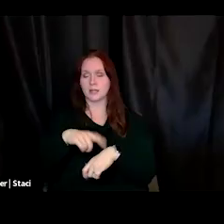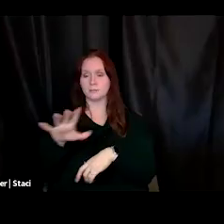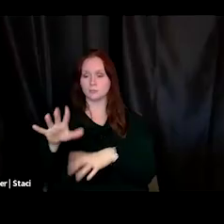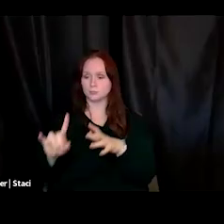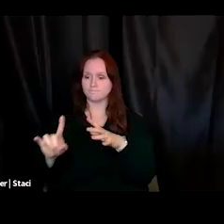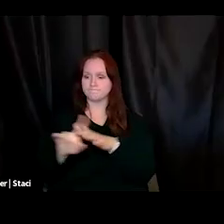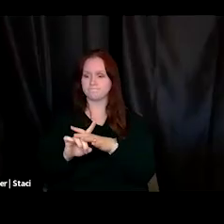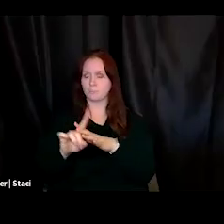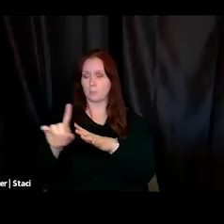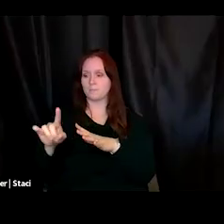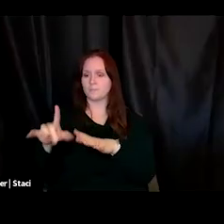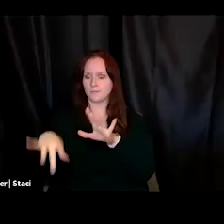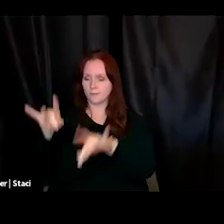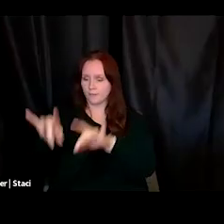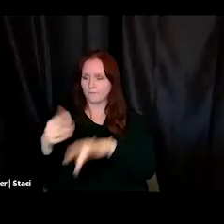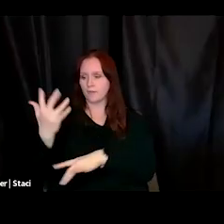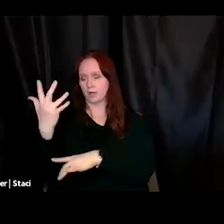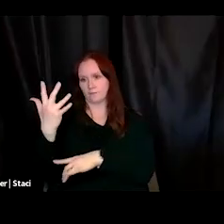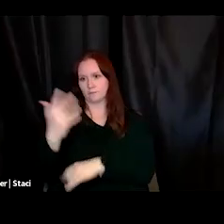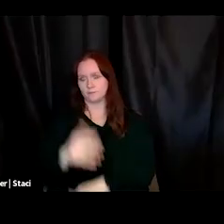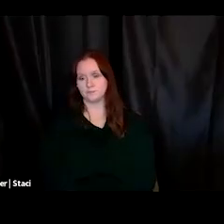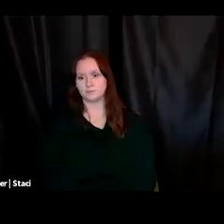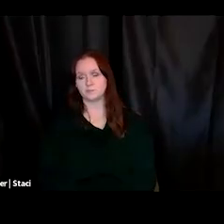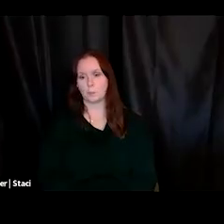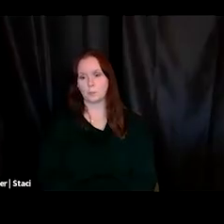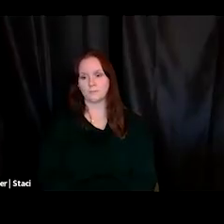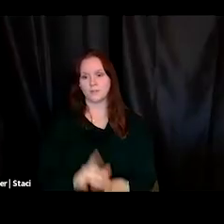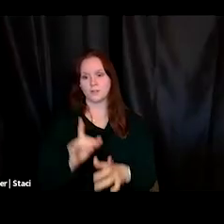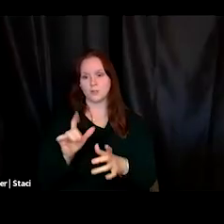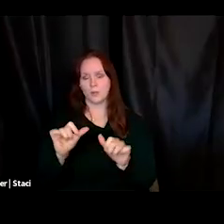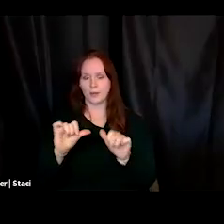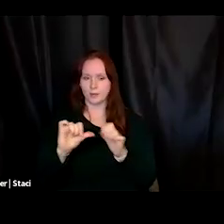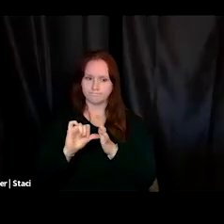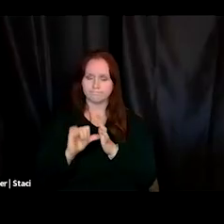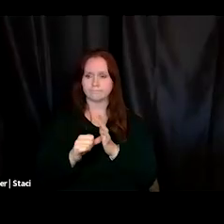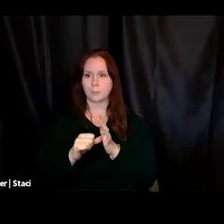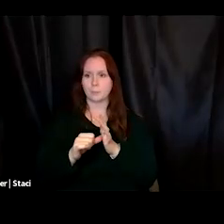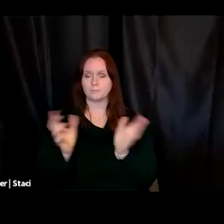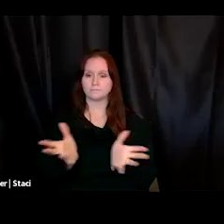la agencia revisará solo cinco años de historial laboral. La política anterior requería que las personas